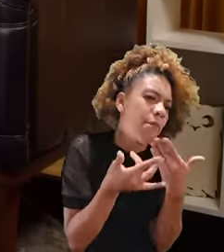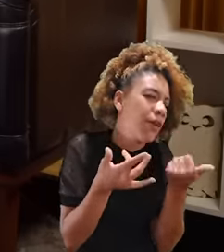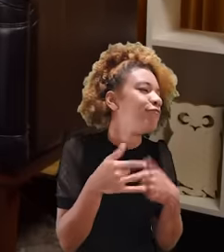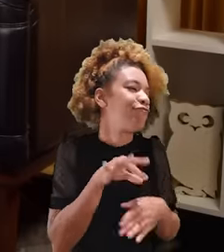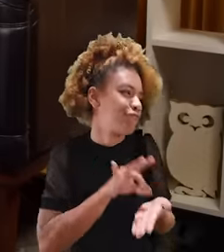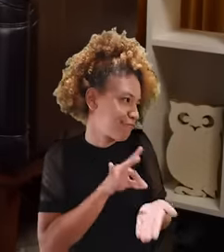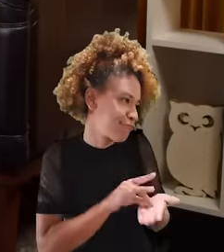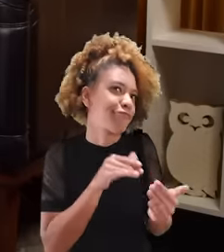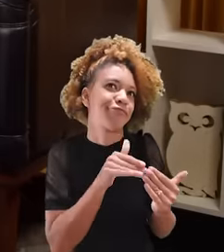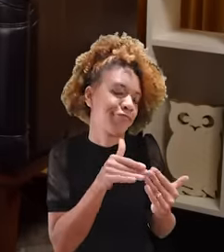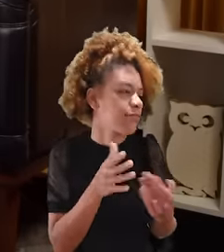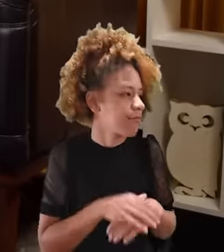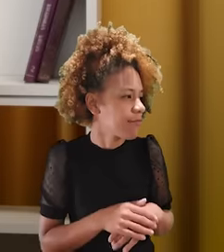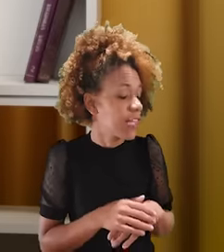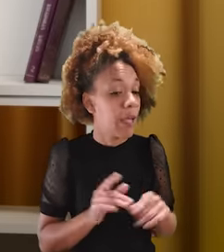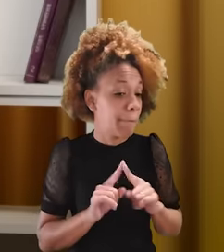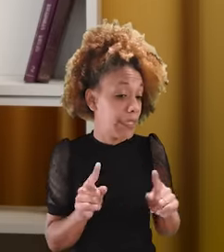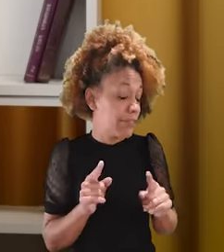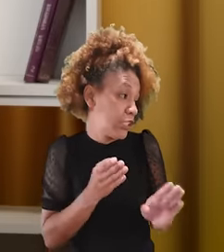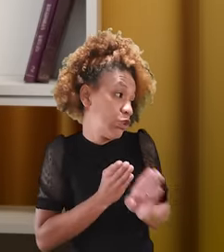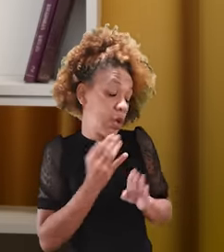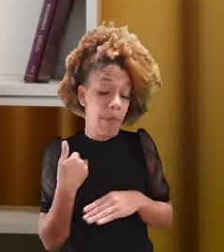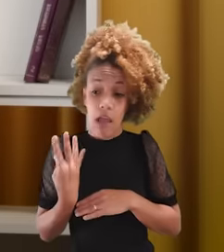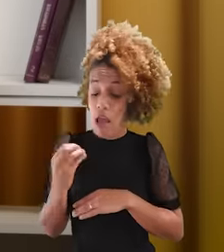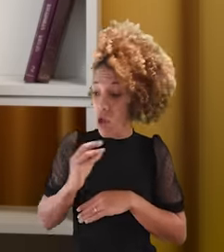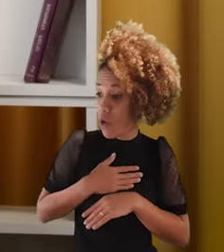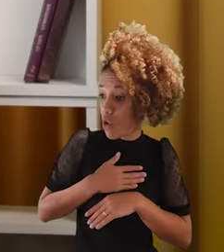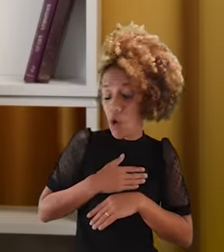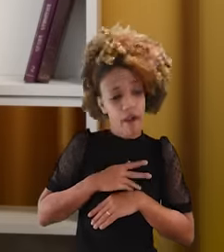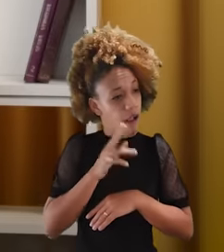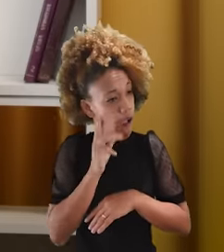te dou toda a razão e aí você se descobre com 40 anos falando [ __ ] eu gosto disso e eu nunca vi